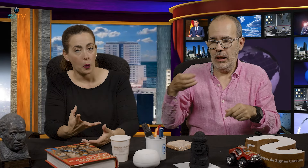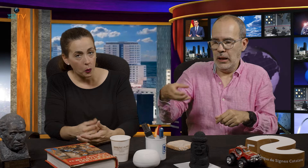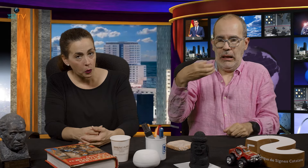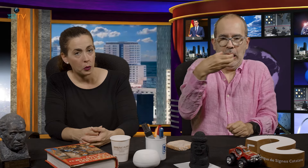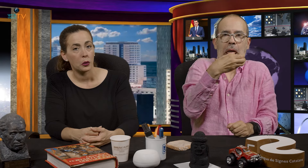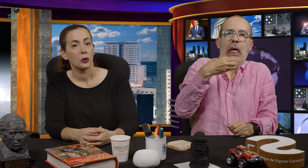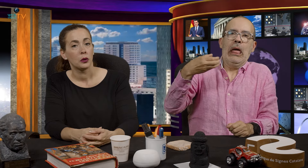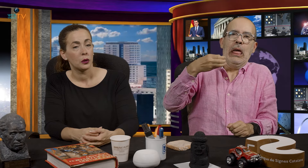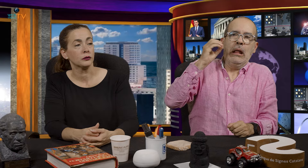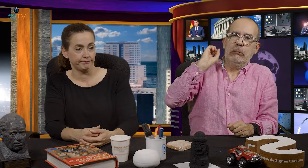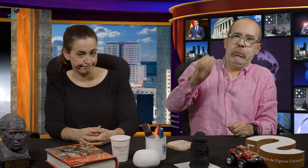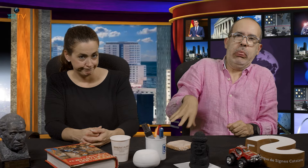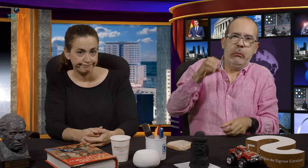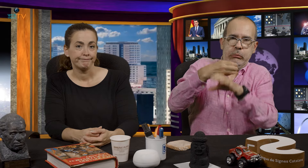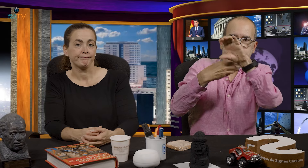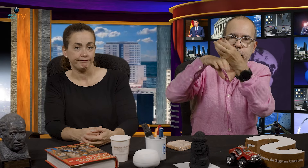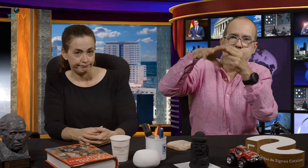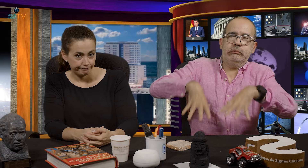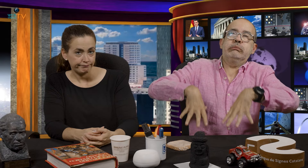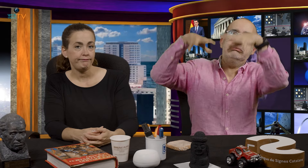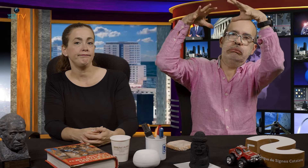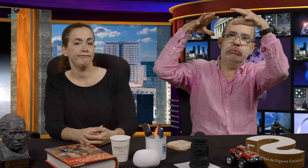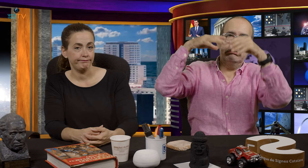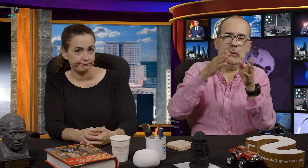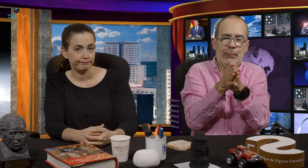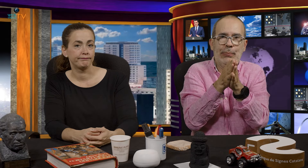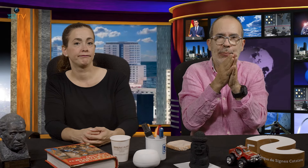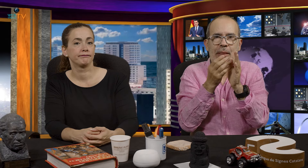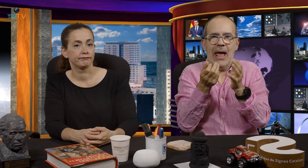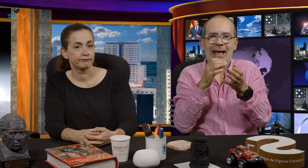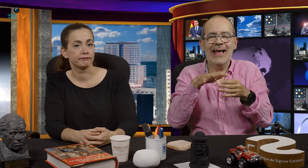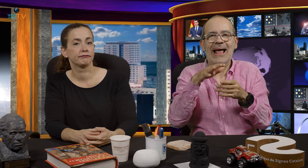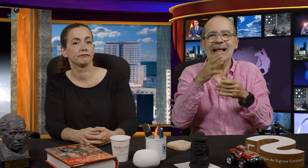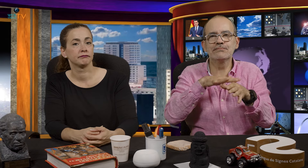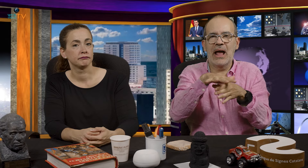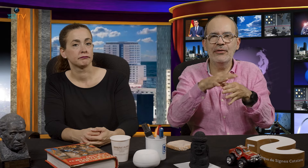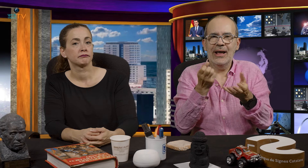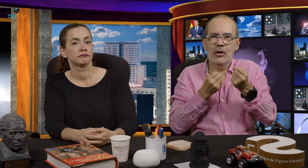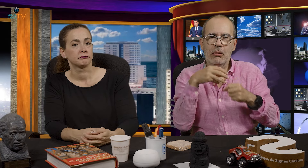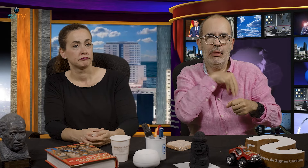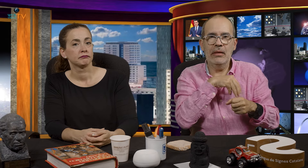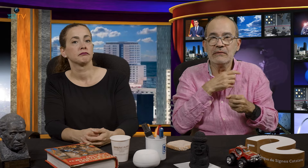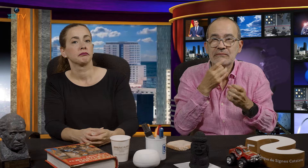No los tiran y acumulan grandes residuos, sino que economizan el espacio reutilizándolo y guardándolo en el bolsillo.